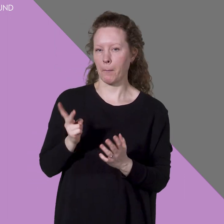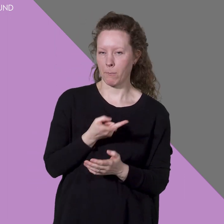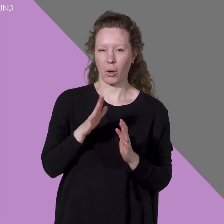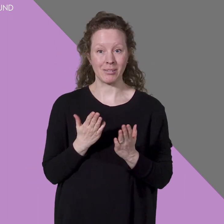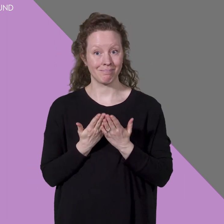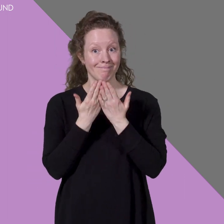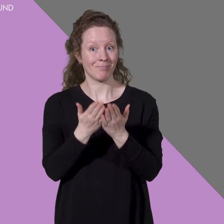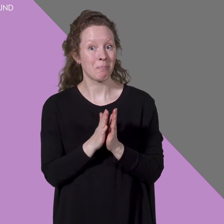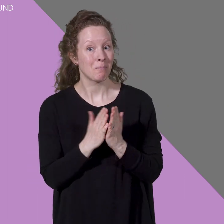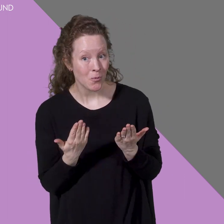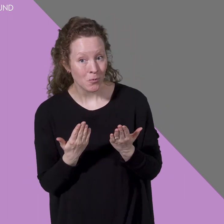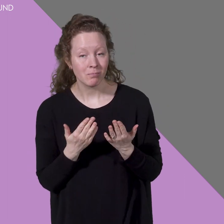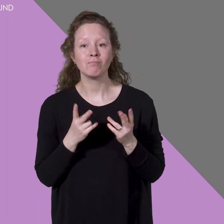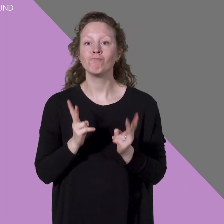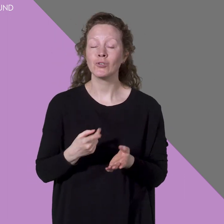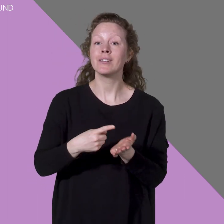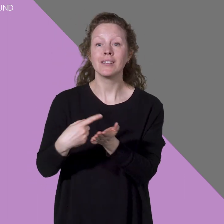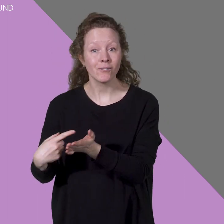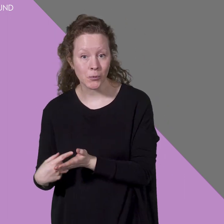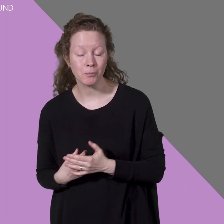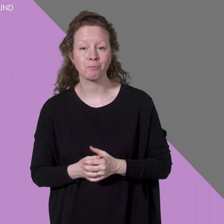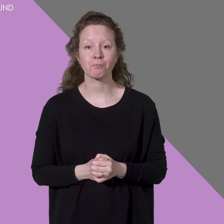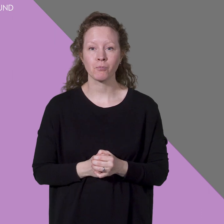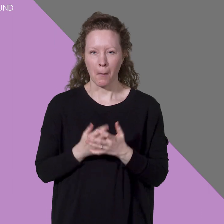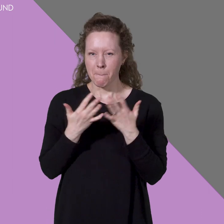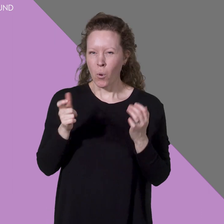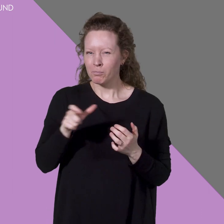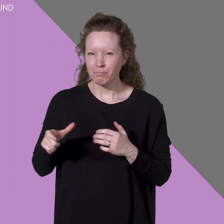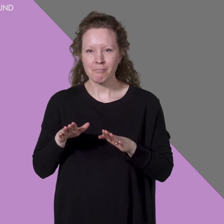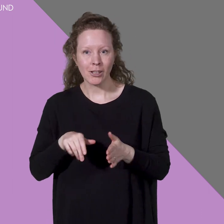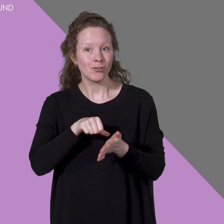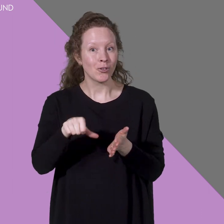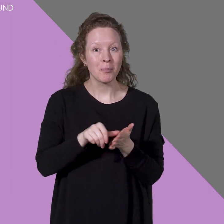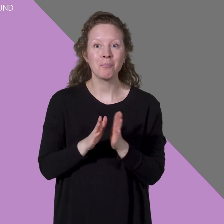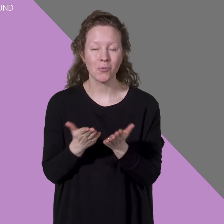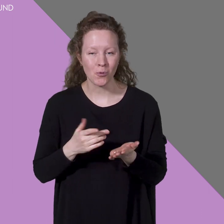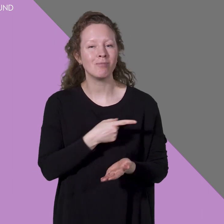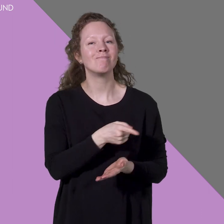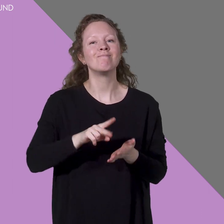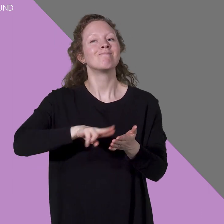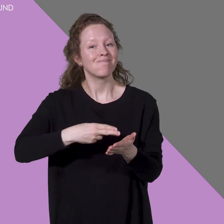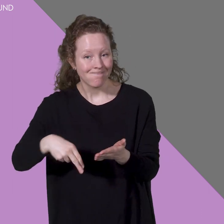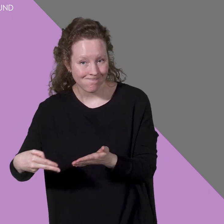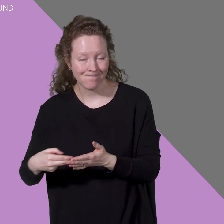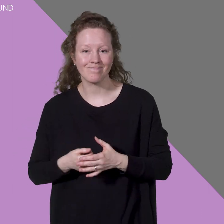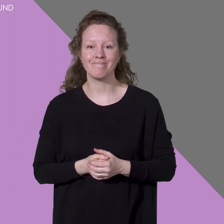Männen läste utdrag ur boken, gav en intervju och skrev dedikationer - i talrika nyinhandlade böcker.